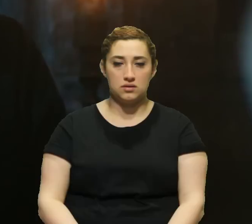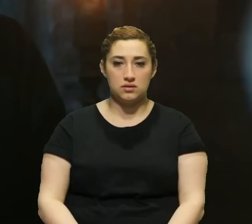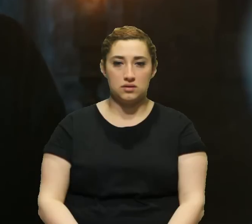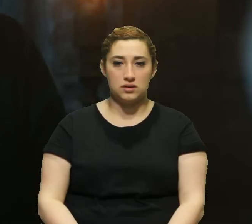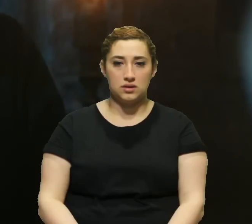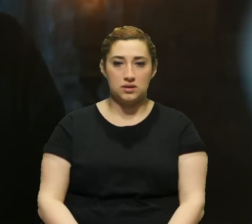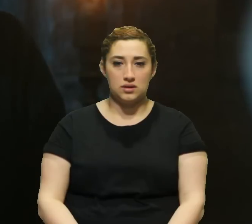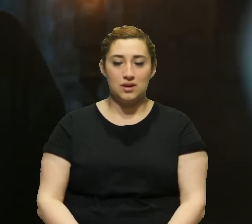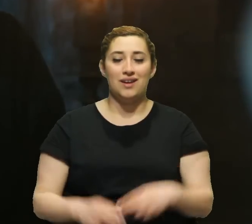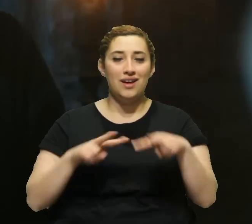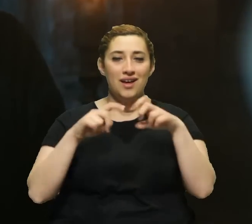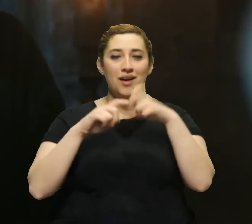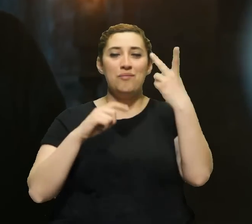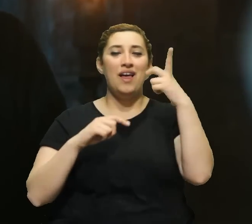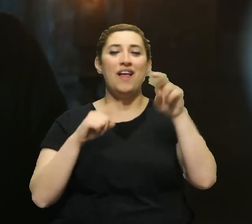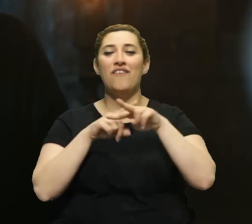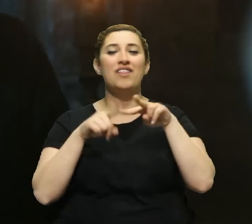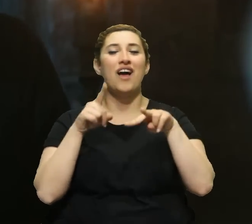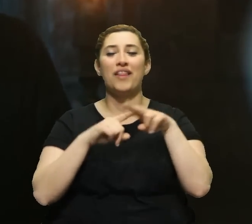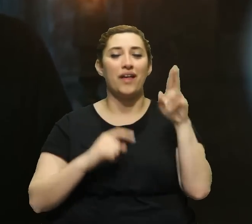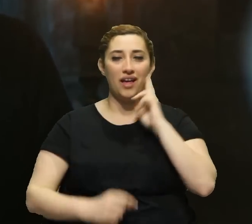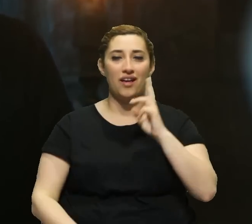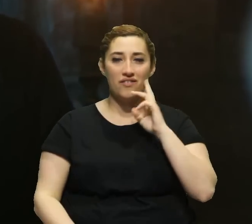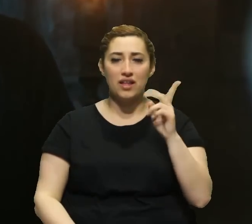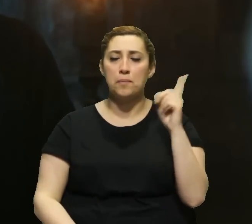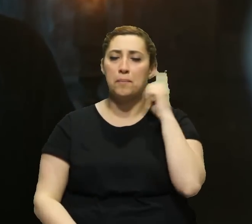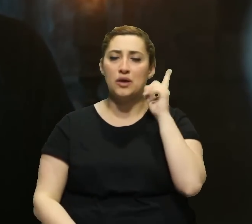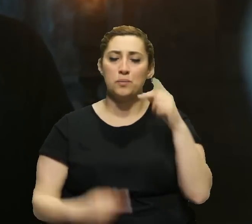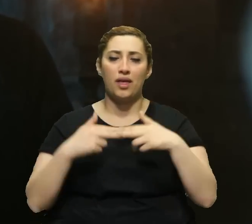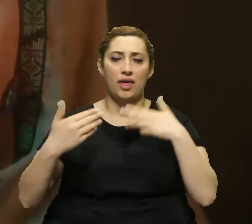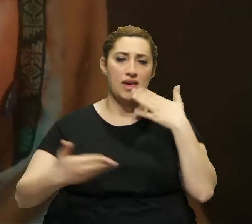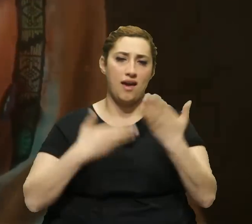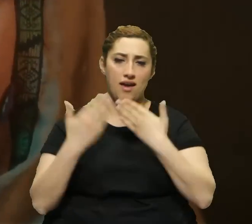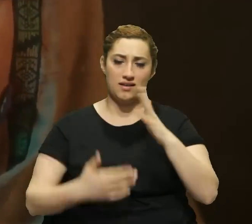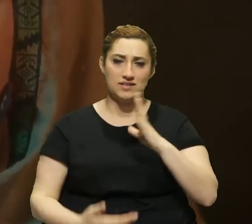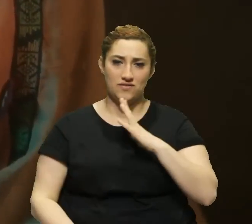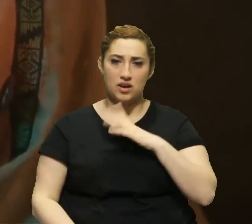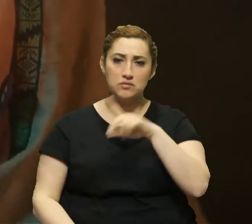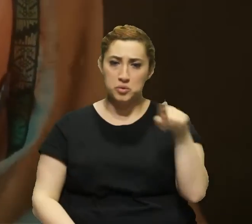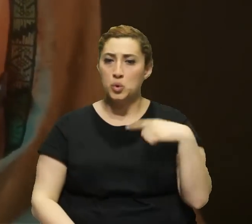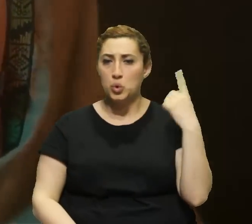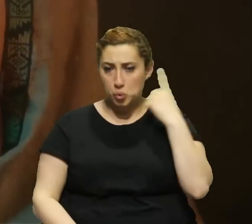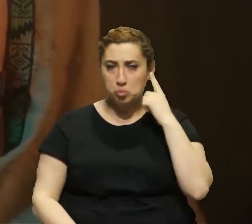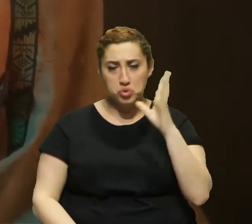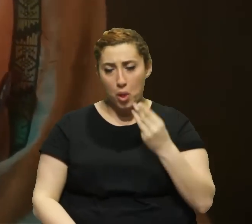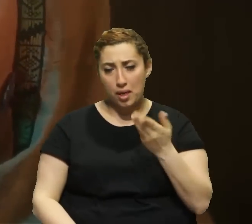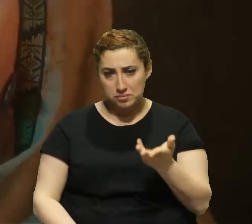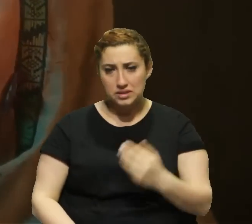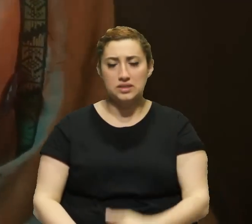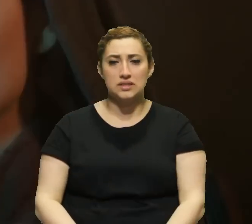Mevlana Celâleddin Hazret'in meşhur hikayesidir. (Şeyh) İşitmişliğiniz vardır.